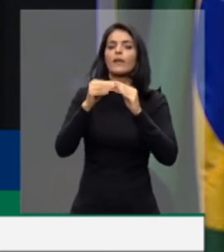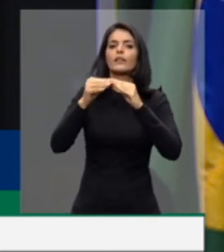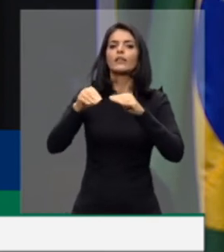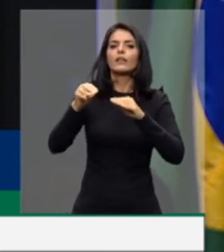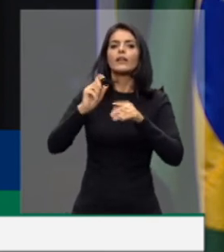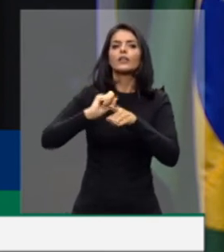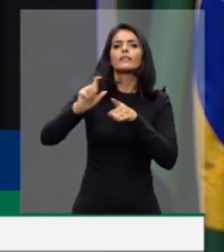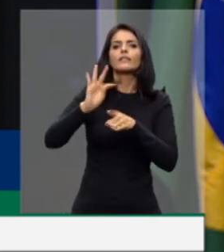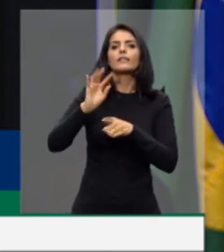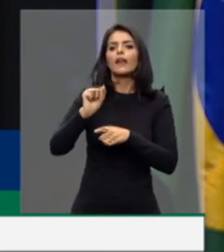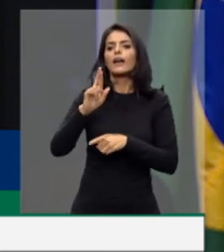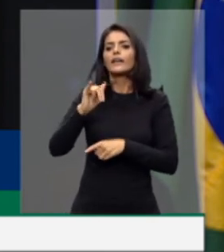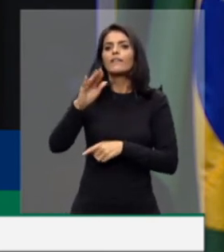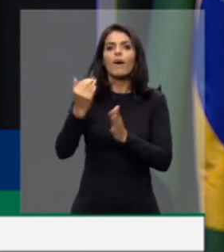PROVISÓRIA, IMPORTANTE